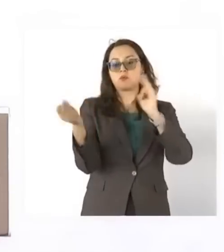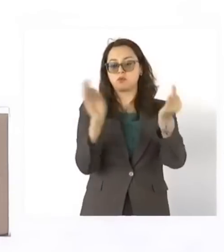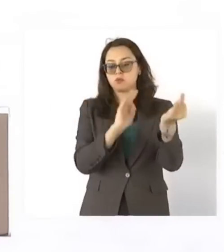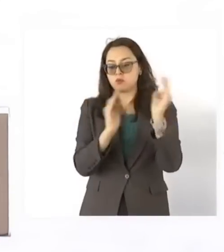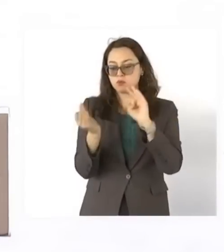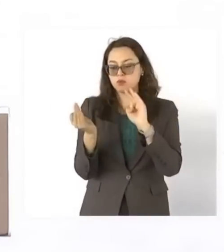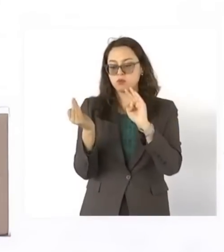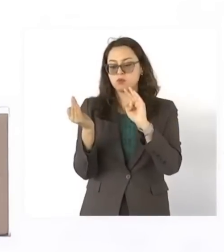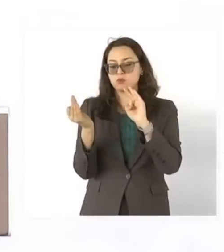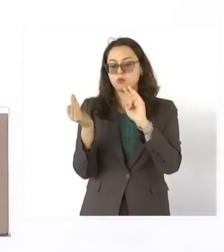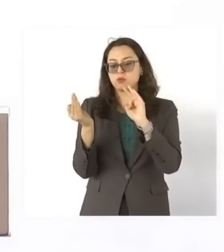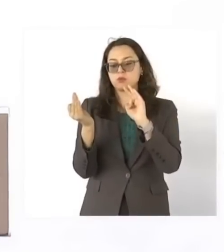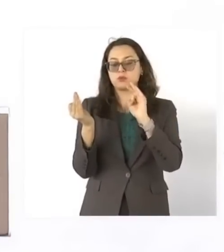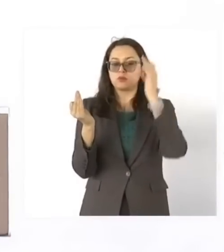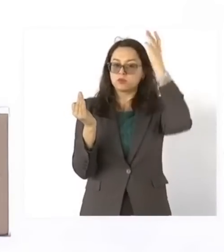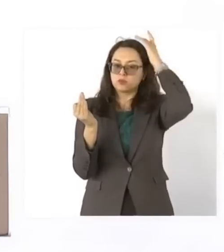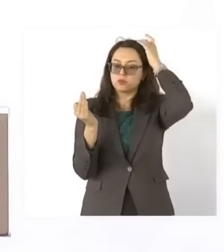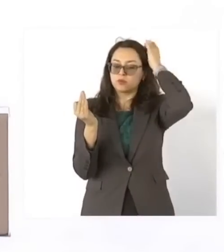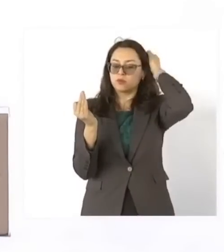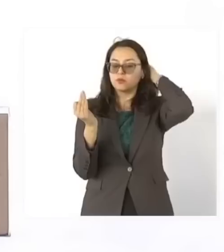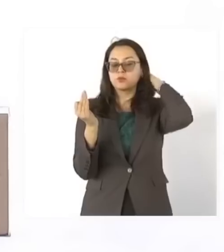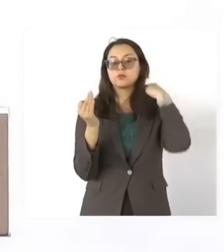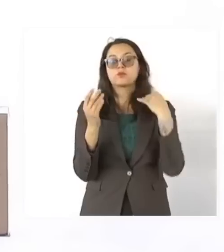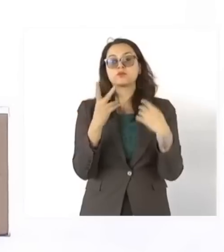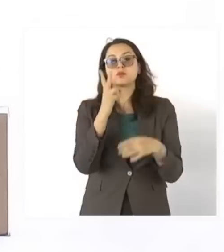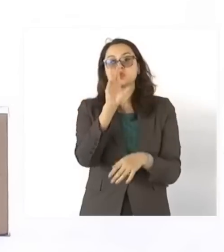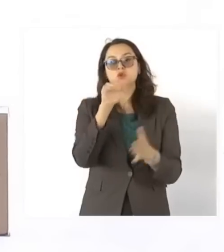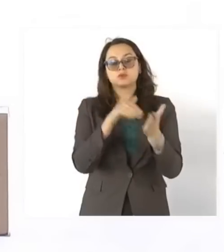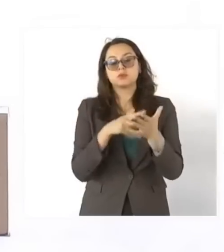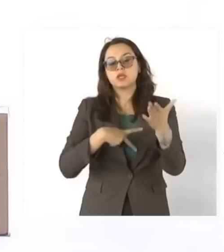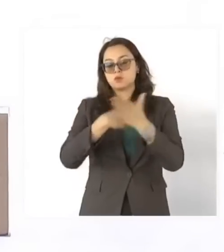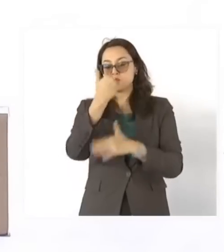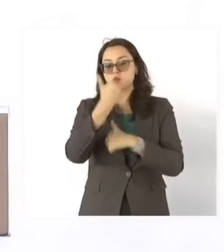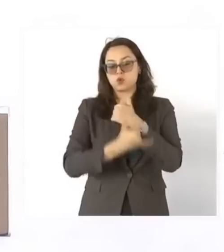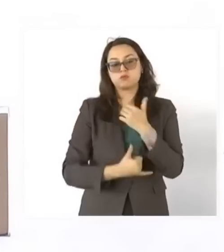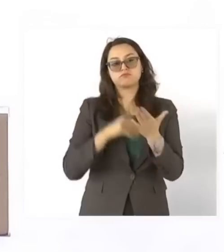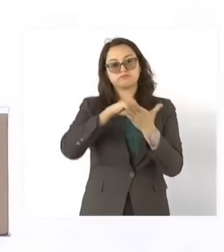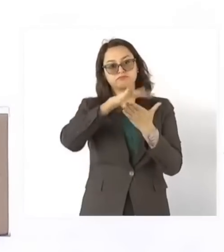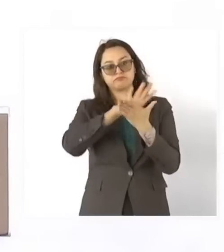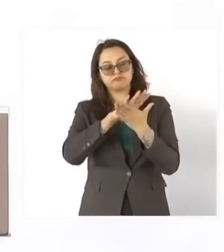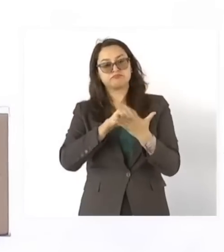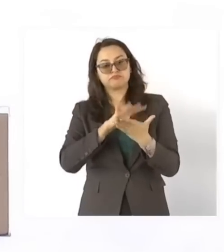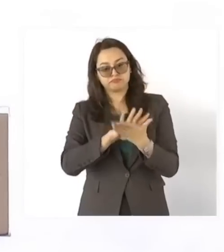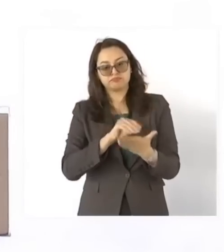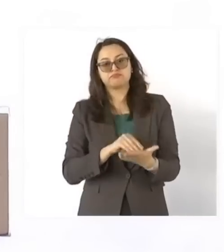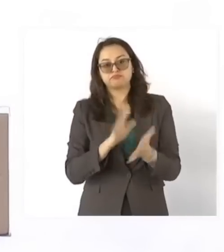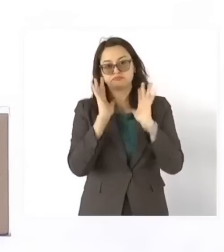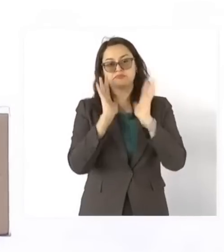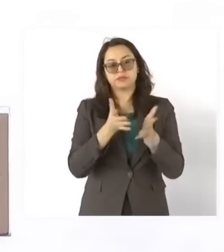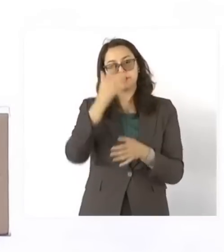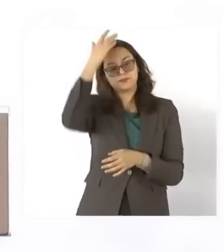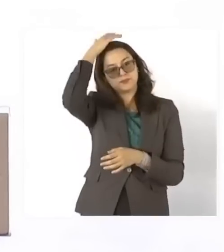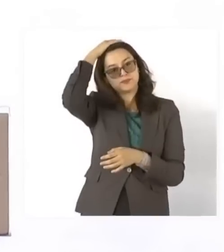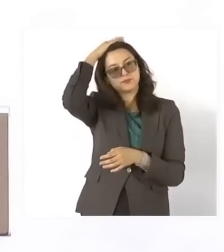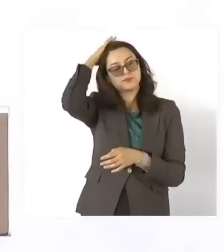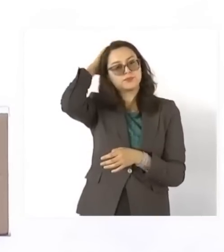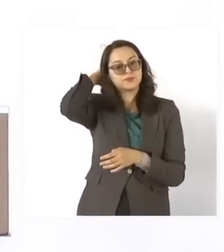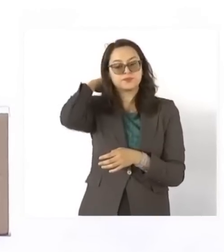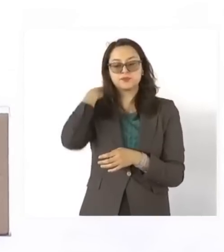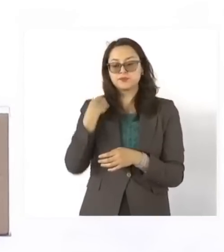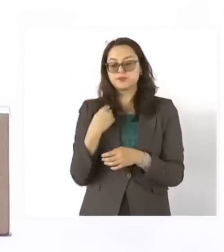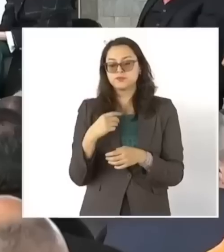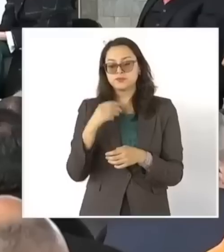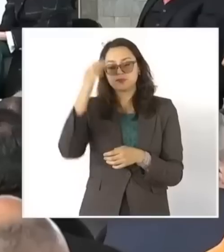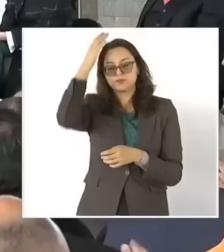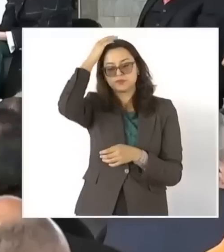inversión en cerca de 2000 proyectos que están ya registrados en el portafolio el objetivo entonces